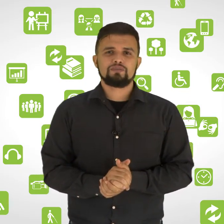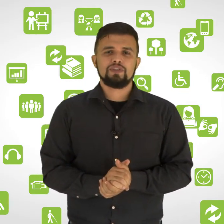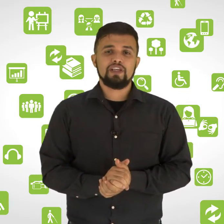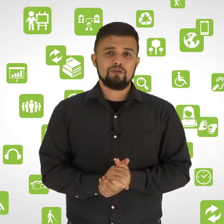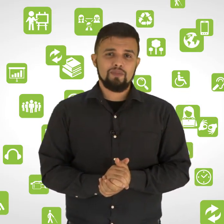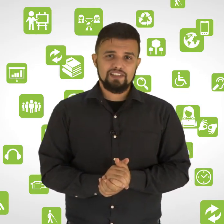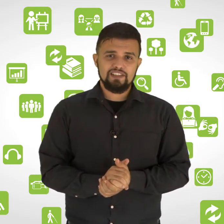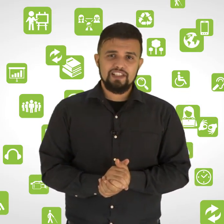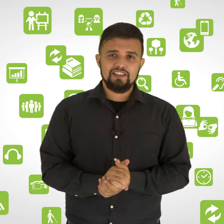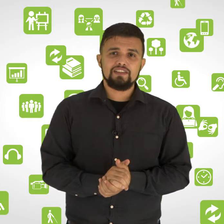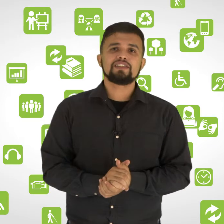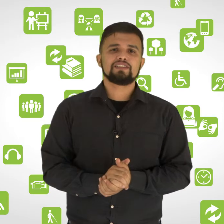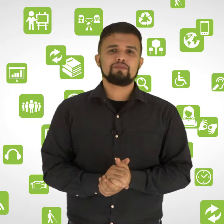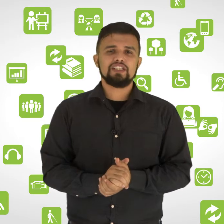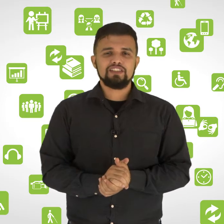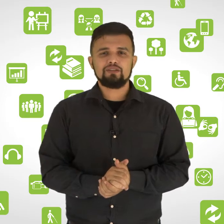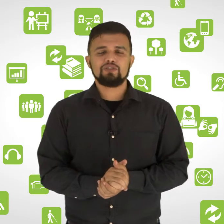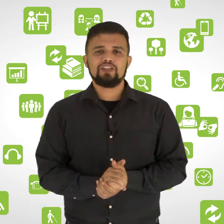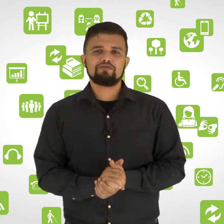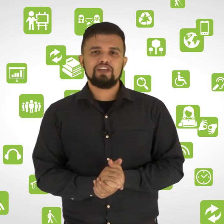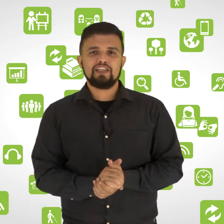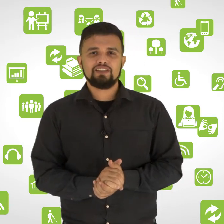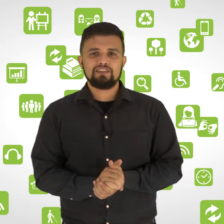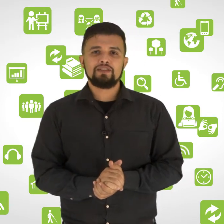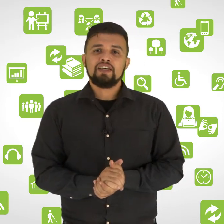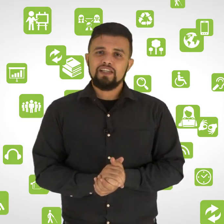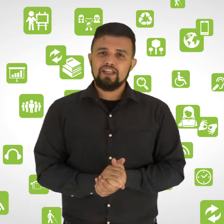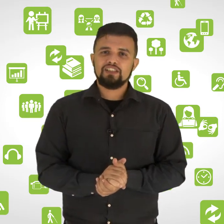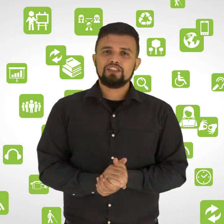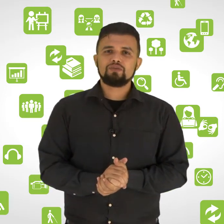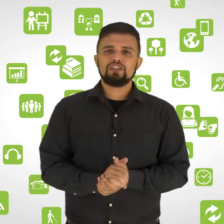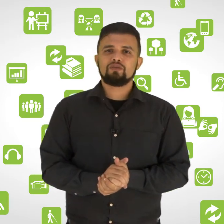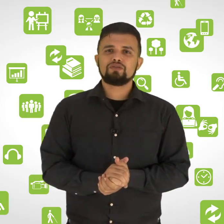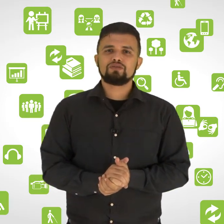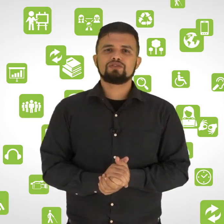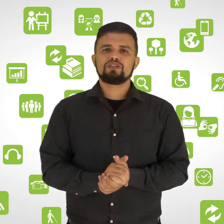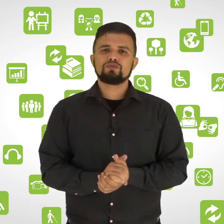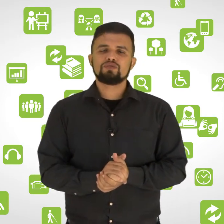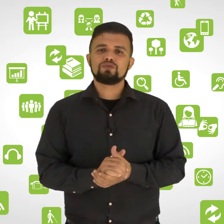E é com base nele que estabelecemos os referentes e garantimos a construção